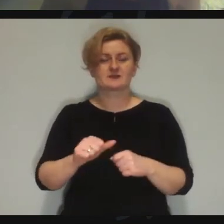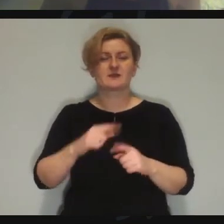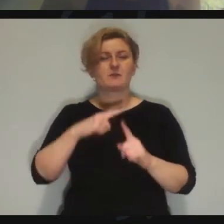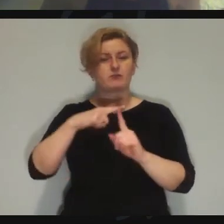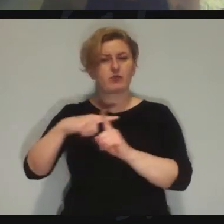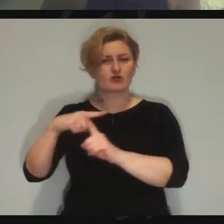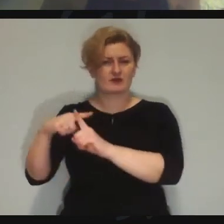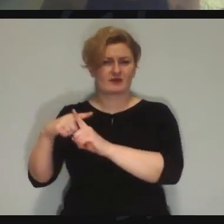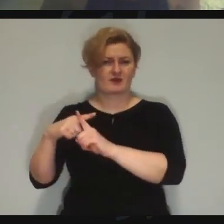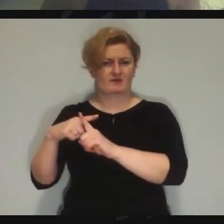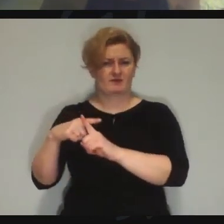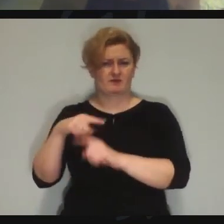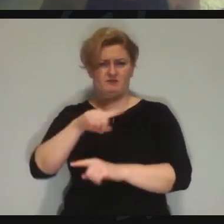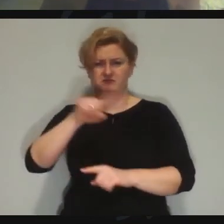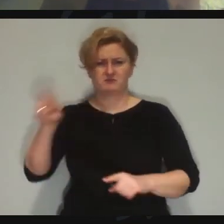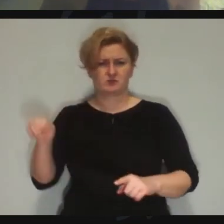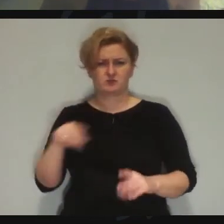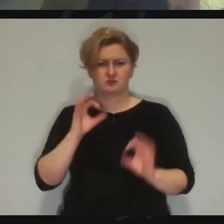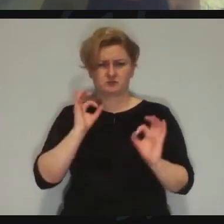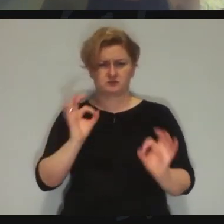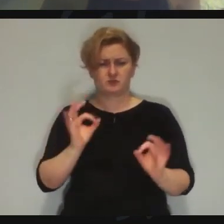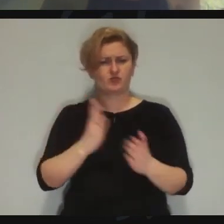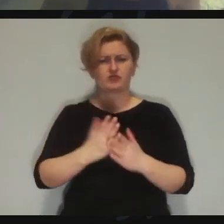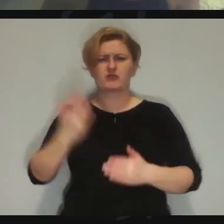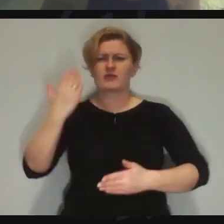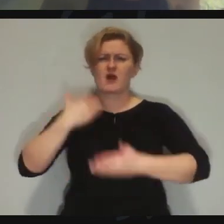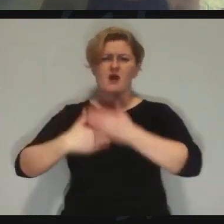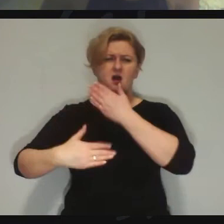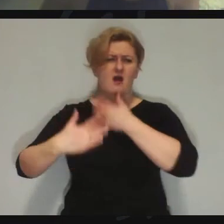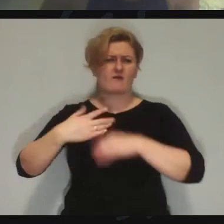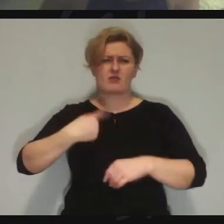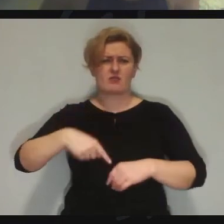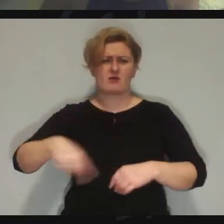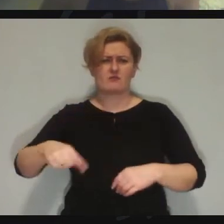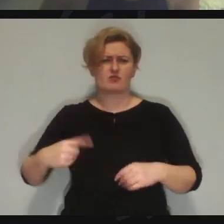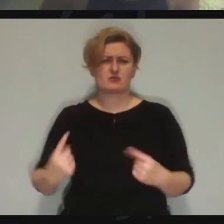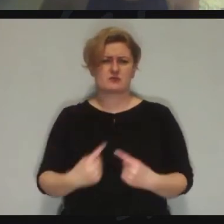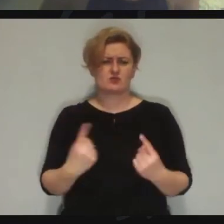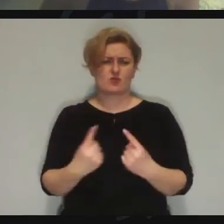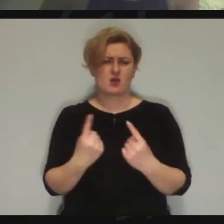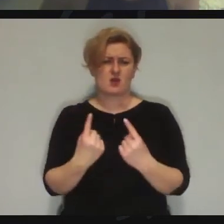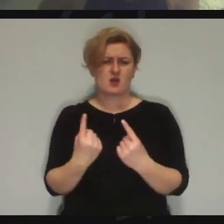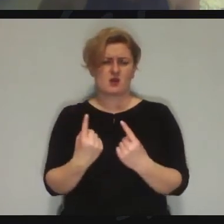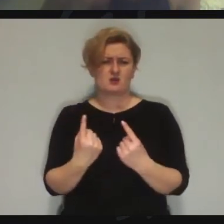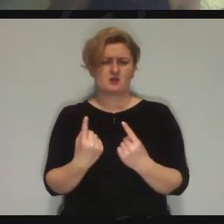i już dawno nie zdarzyło mi się mieć do czynienia z kimś,